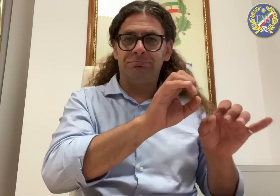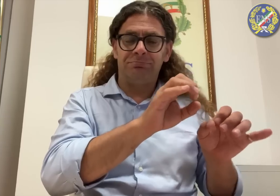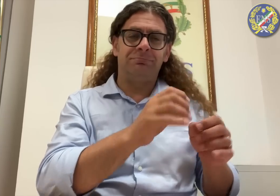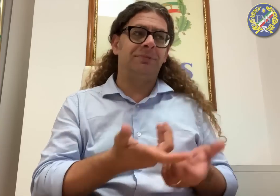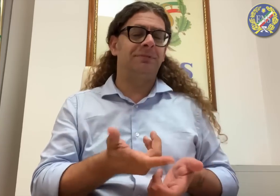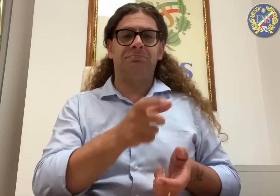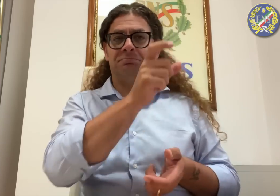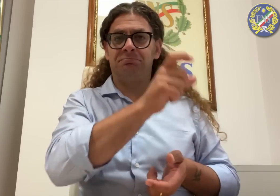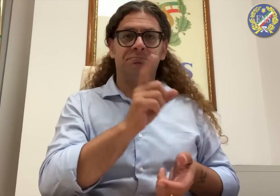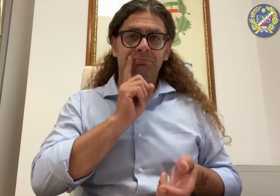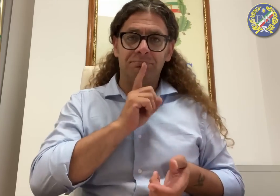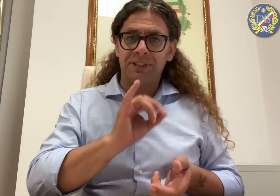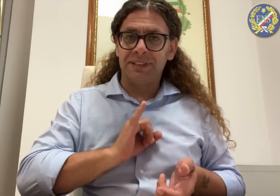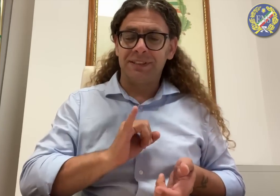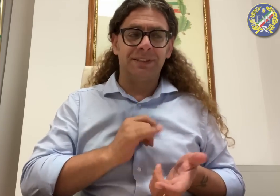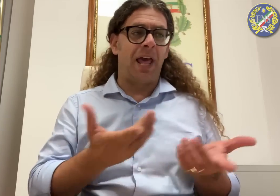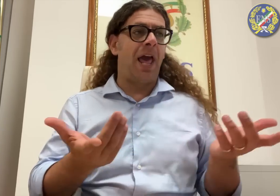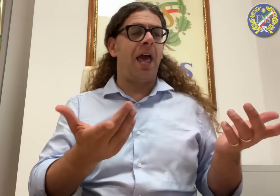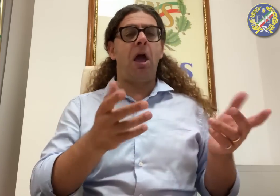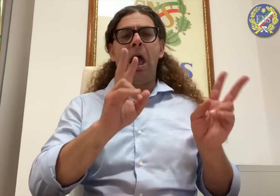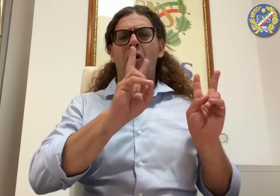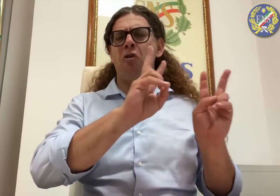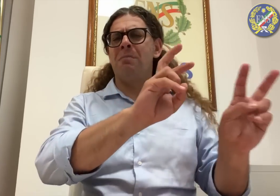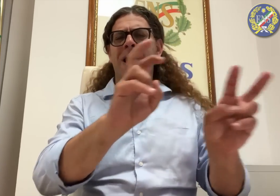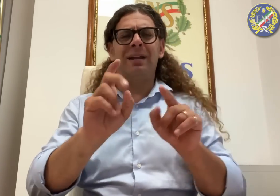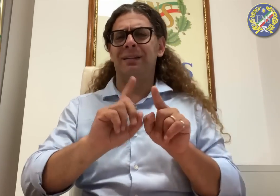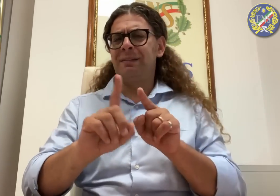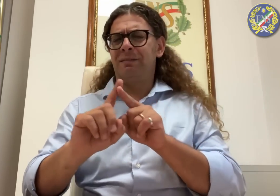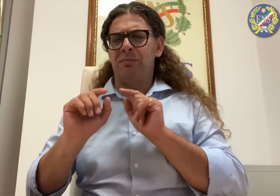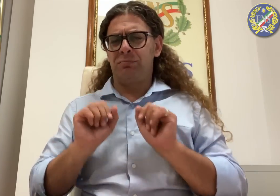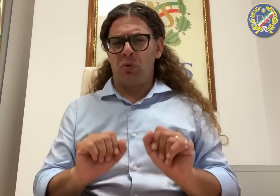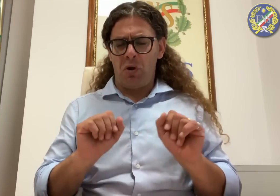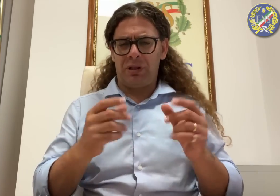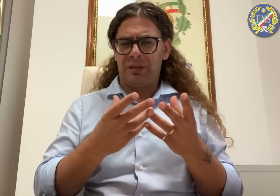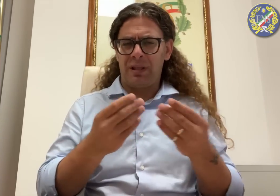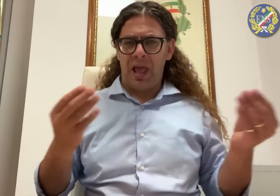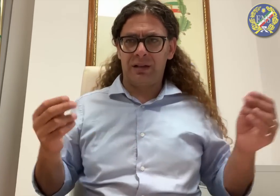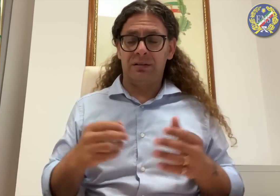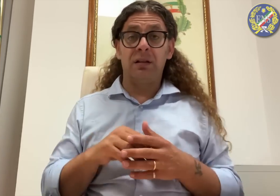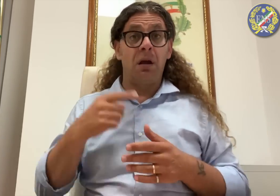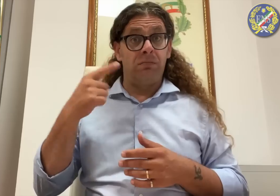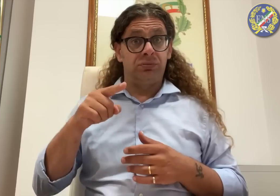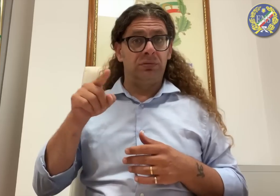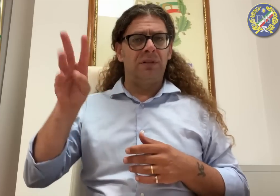docente sordo che possa anche favorire la costruzione dell’identità di persona sorda, affrontando le più disparate tematiche.